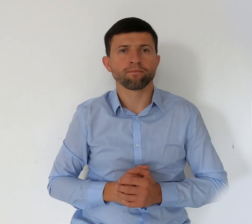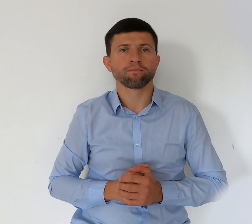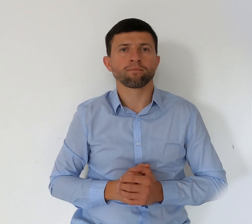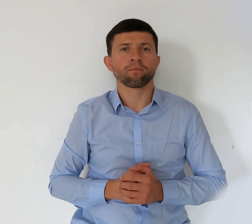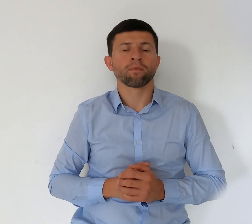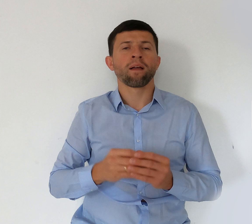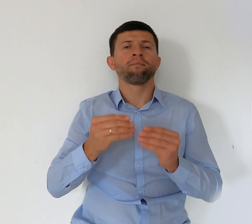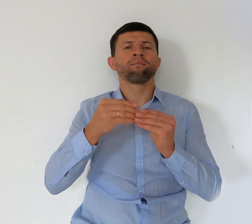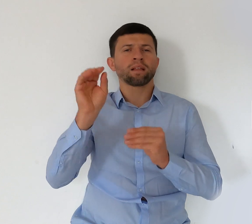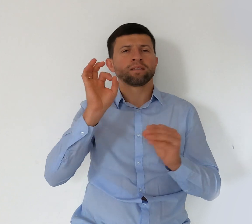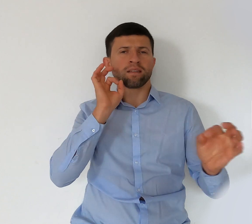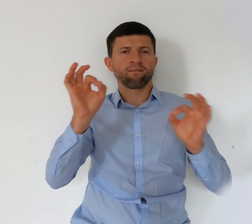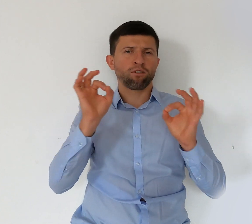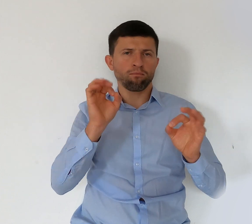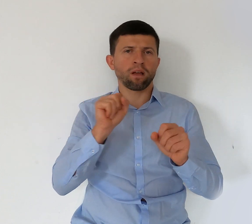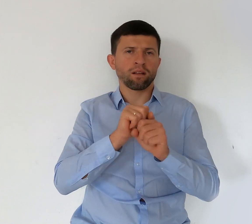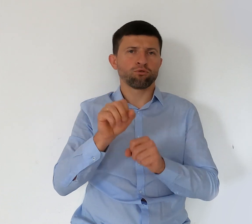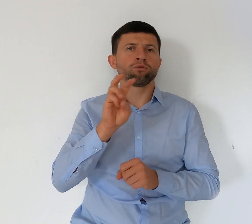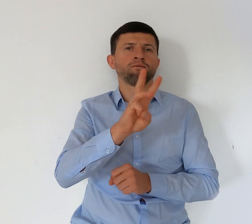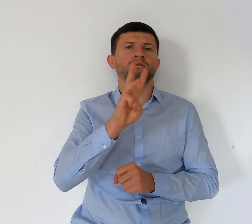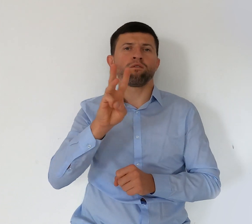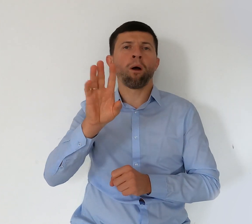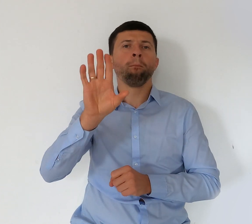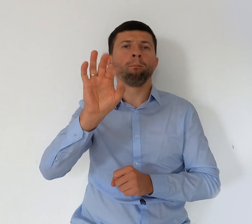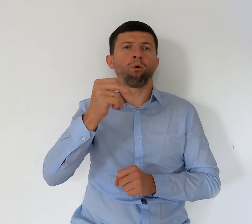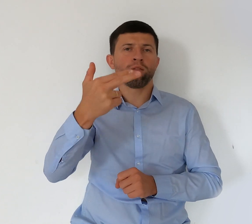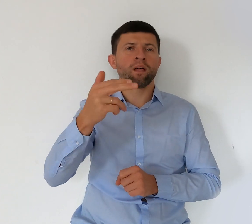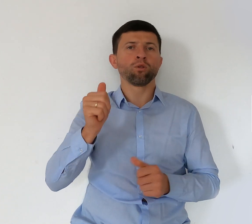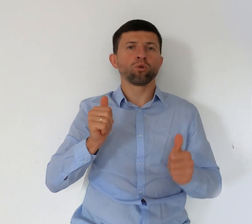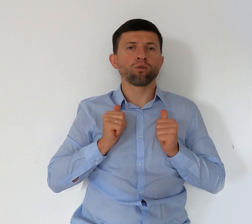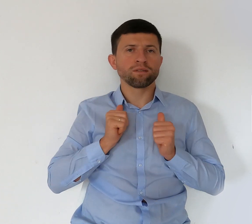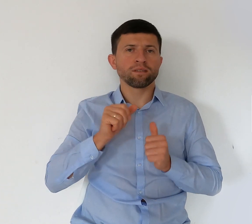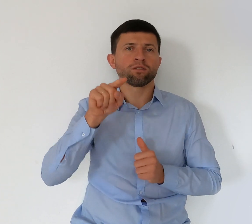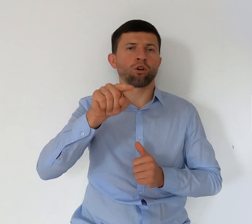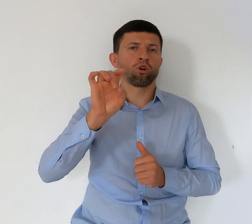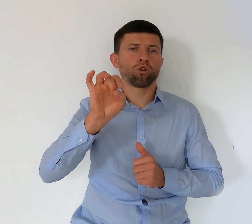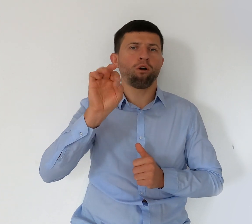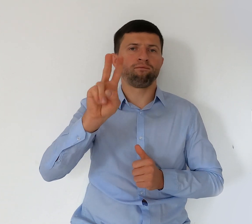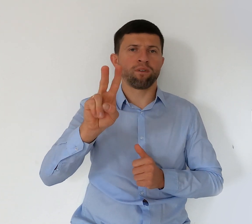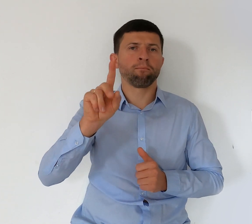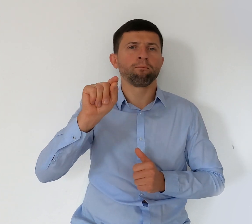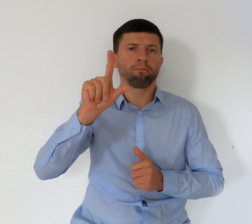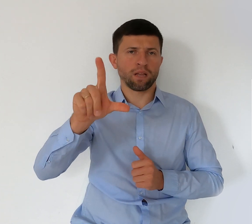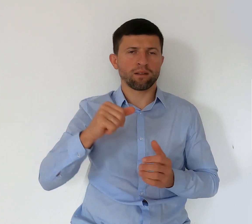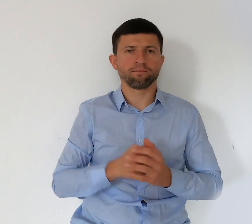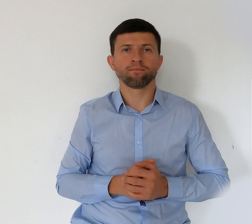Więcej informacji na stronie: www.bonturystyczny.gov.pl